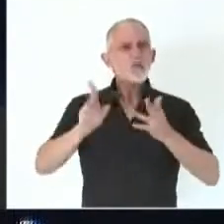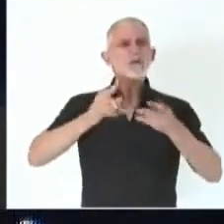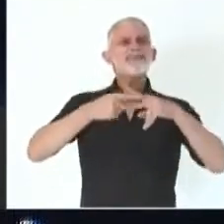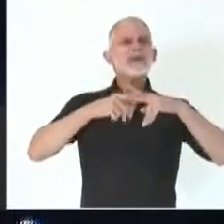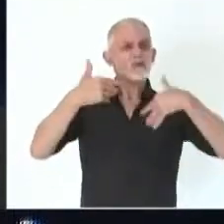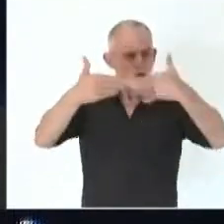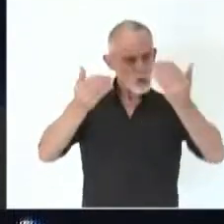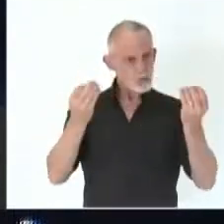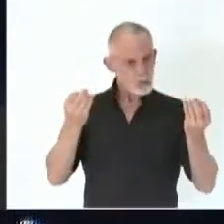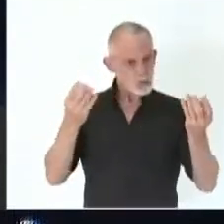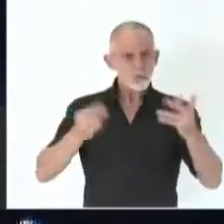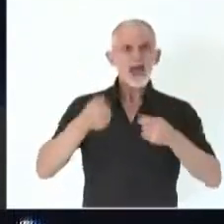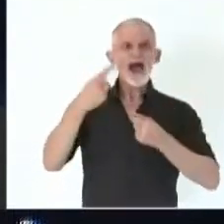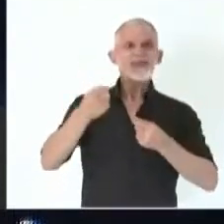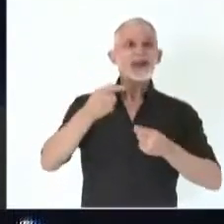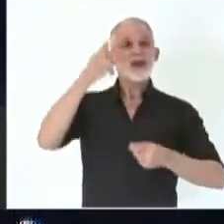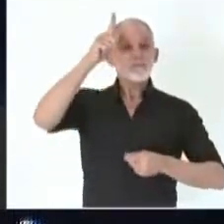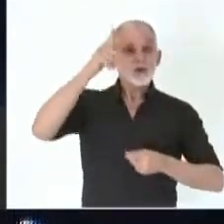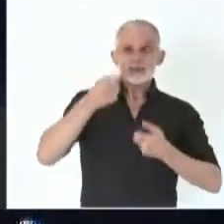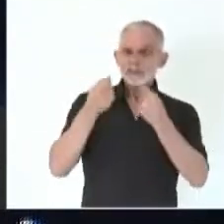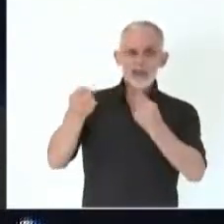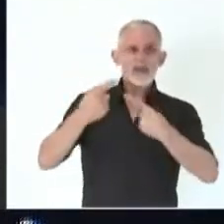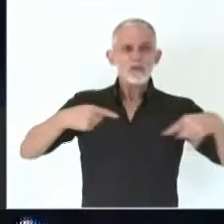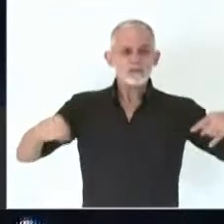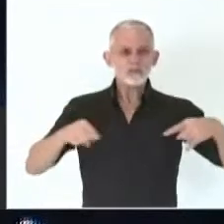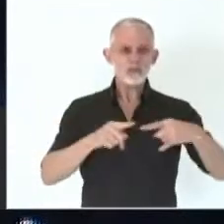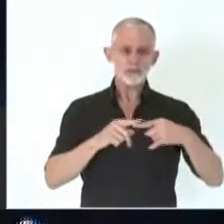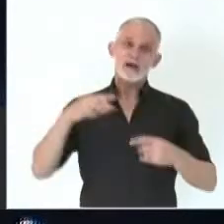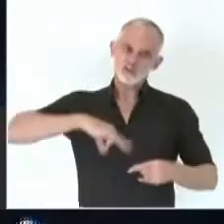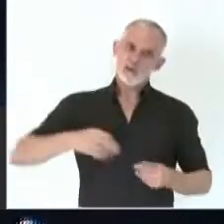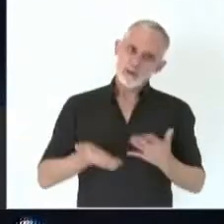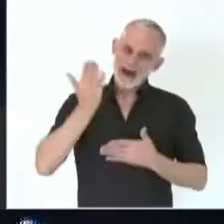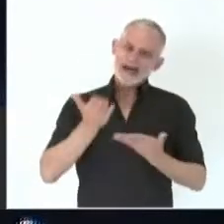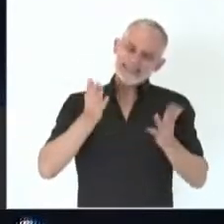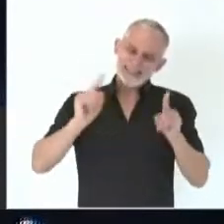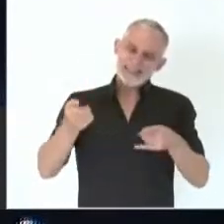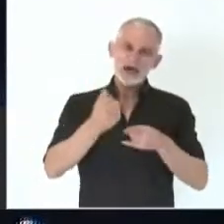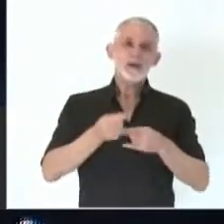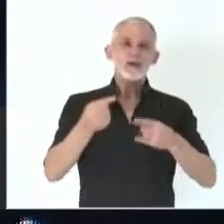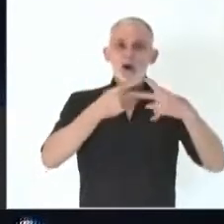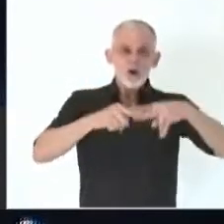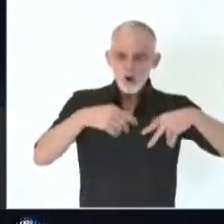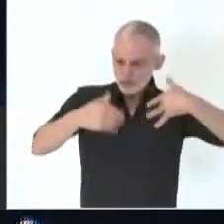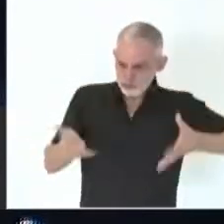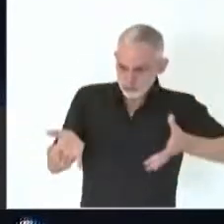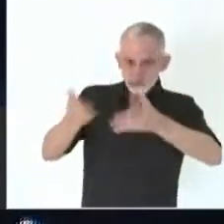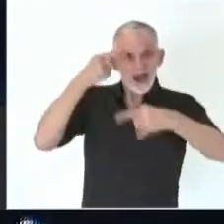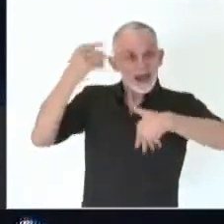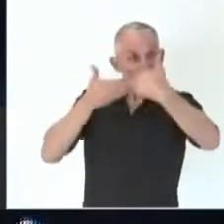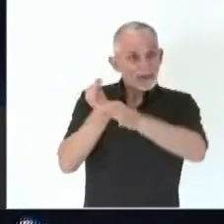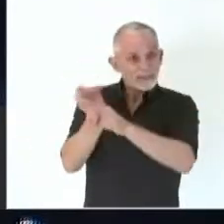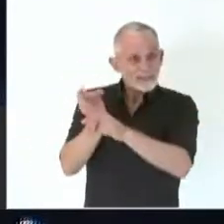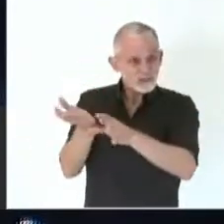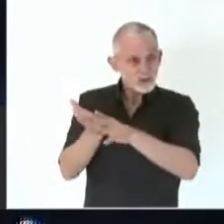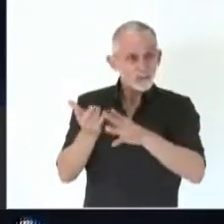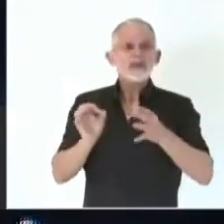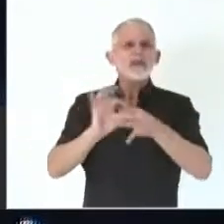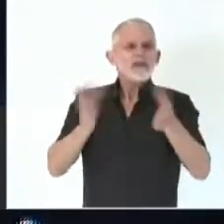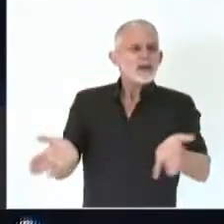NO SéÉ CUáÁL ES EL PLAN MACON L TASER,